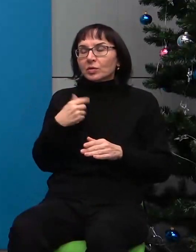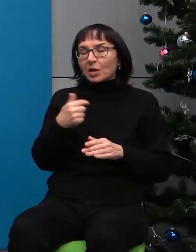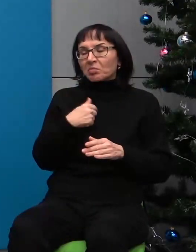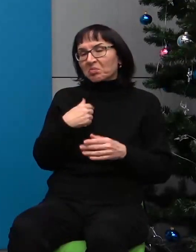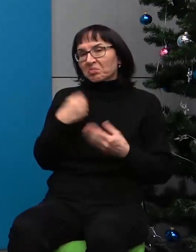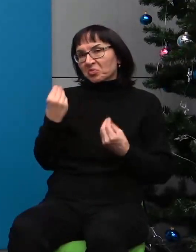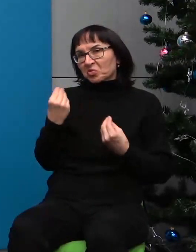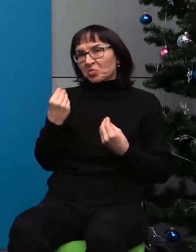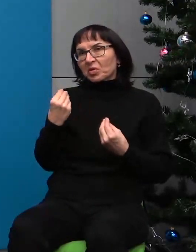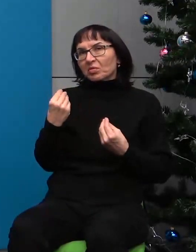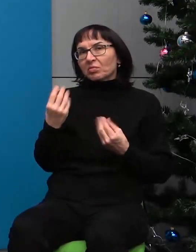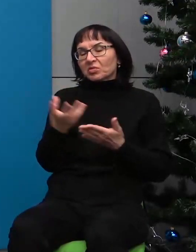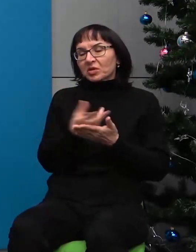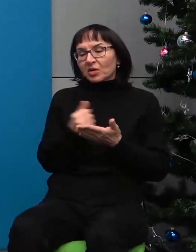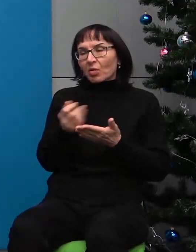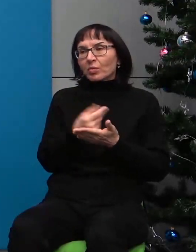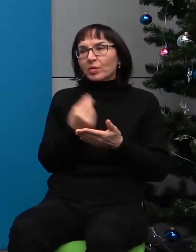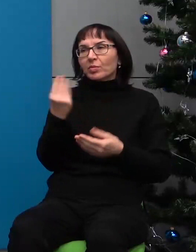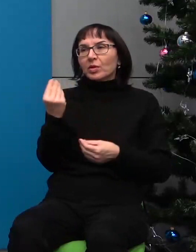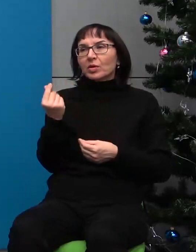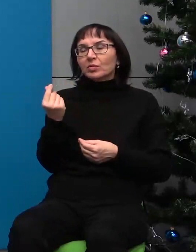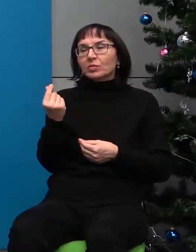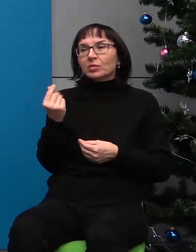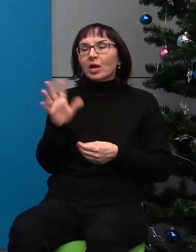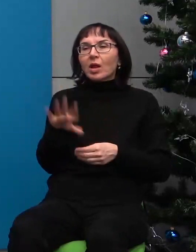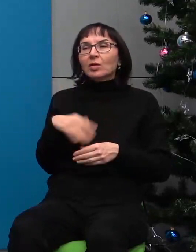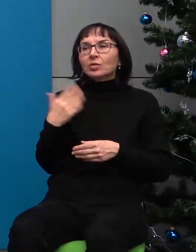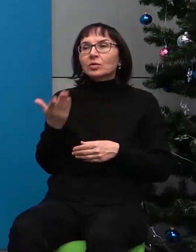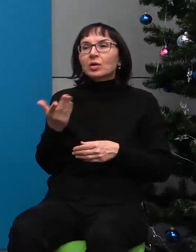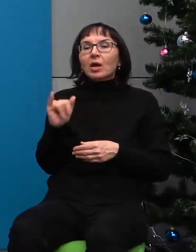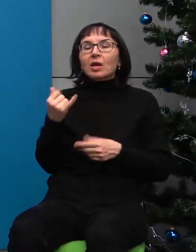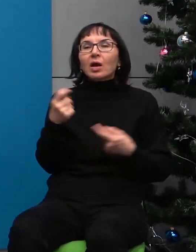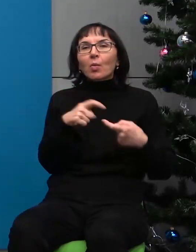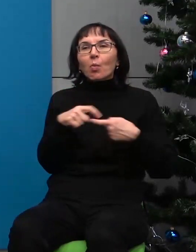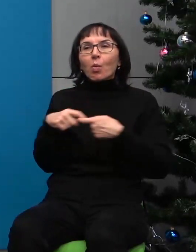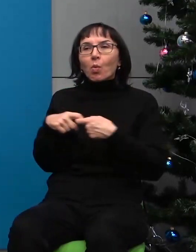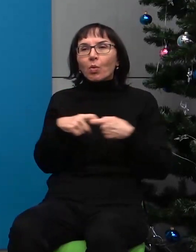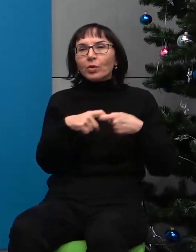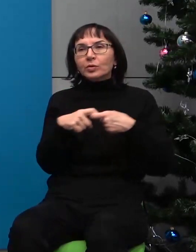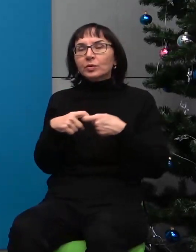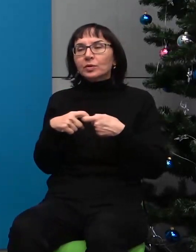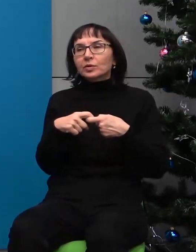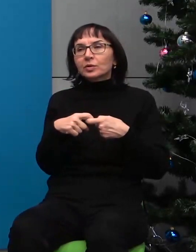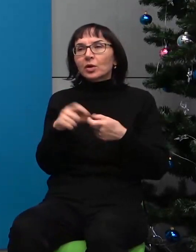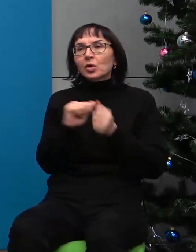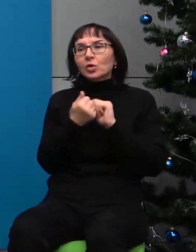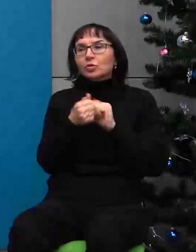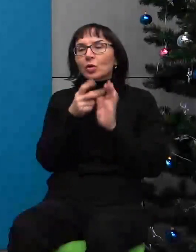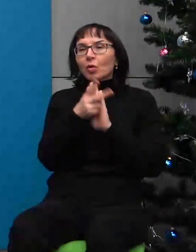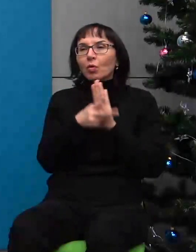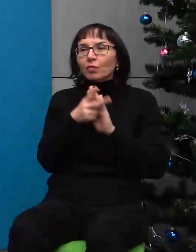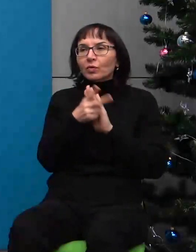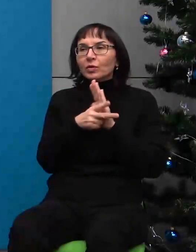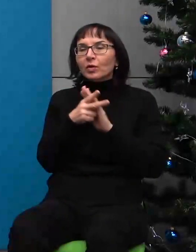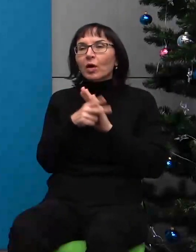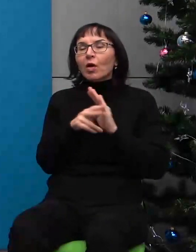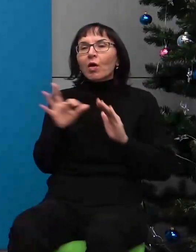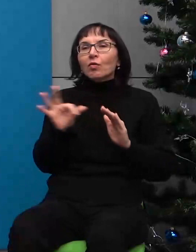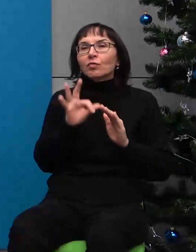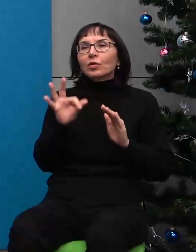Ale z drugiej strony, jak to połączyć? Są takie filmy jak Forrest Gump, które dostają Oscary